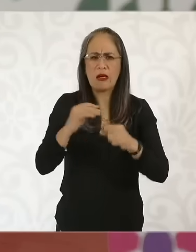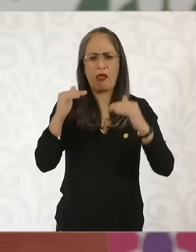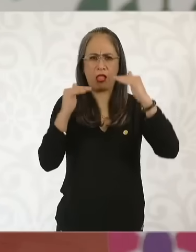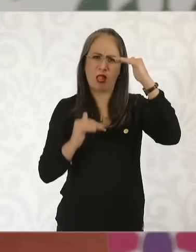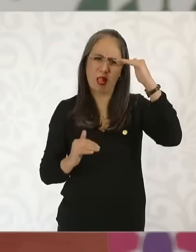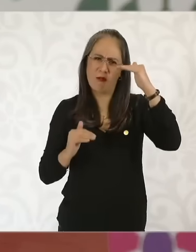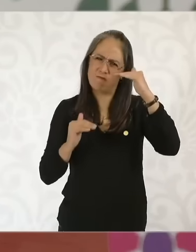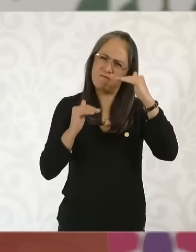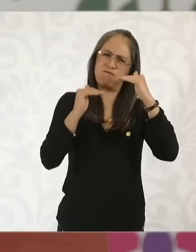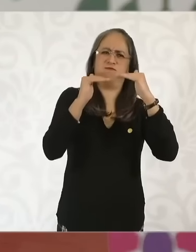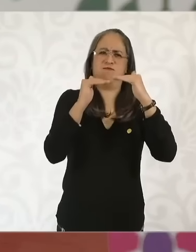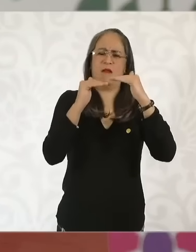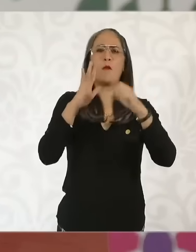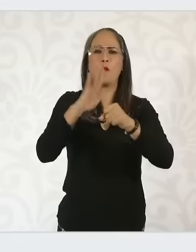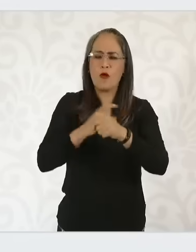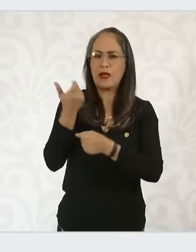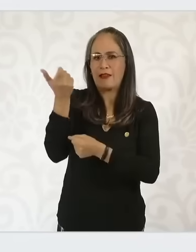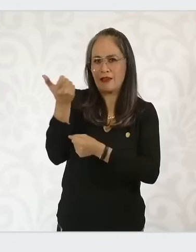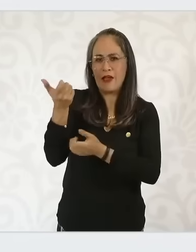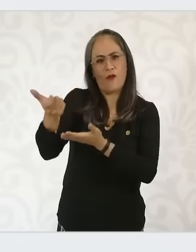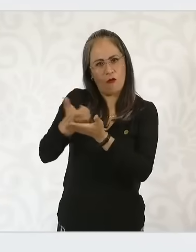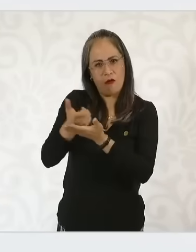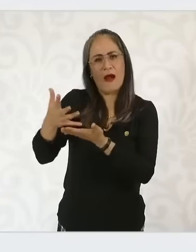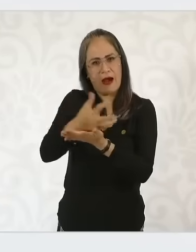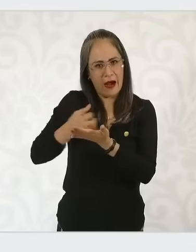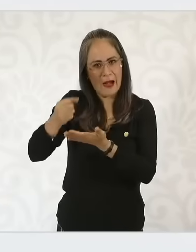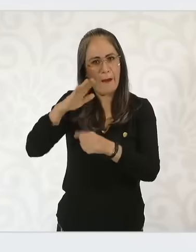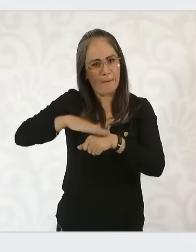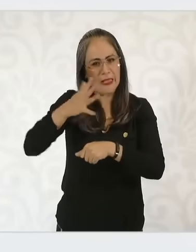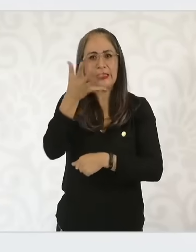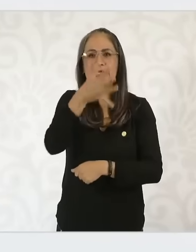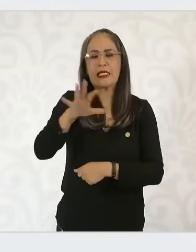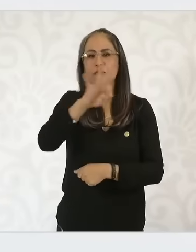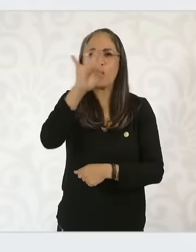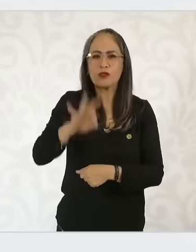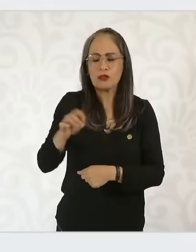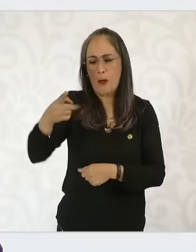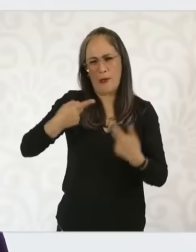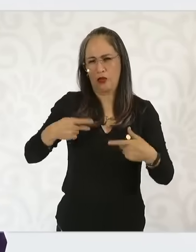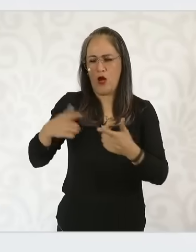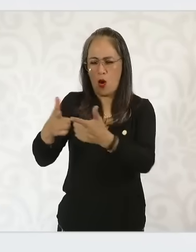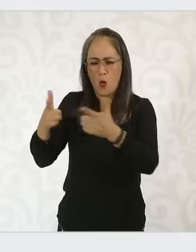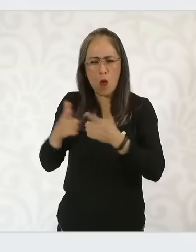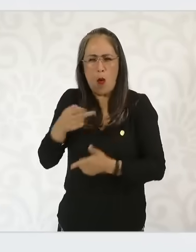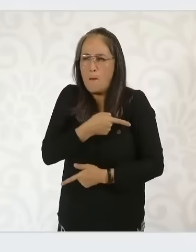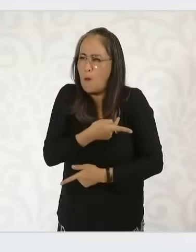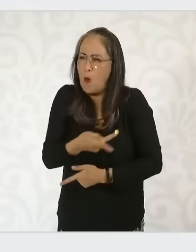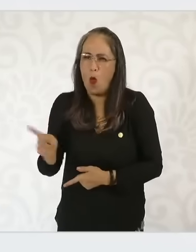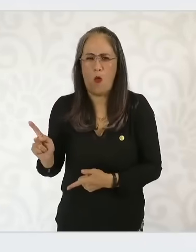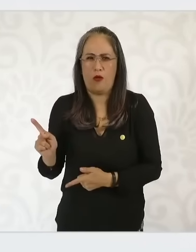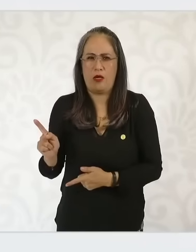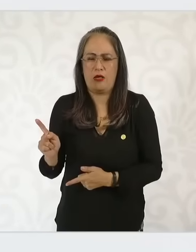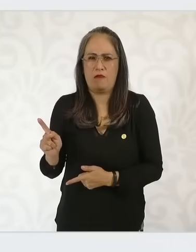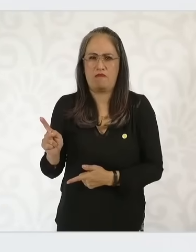porque aumenta más el ingreso del 10% más pobre de nuestro país y disminuye alrededor